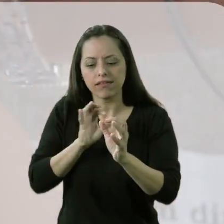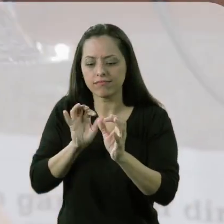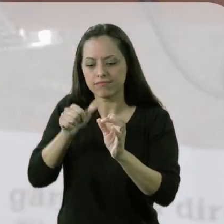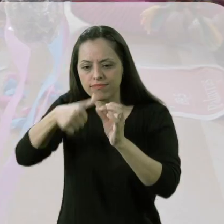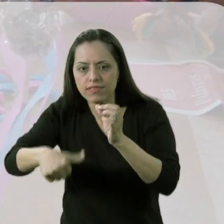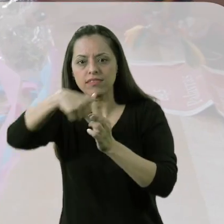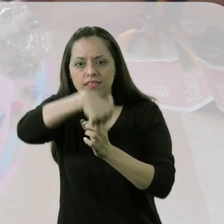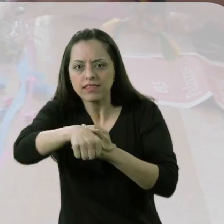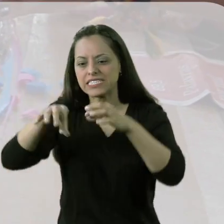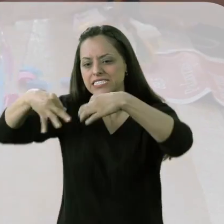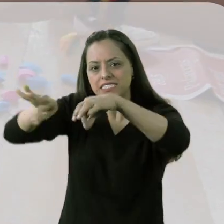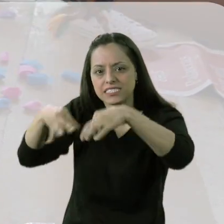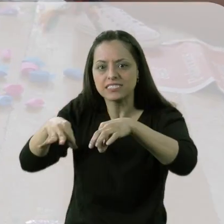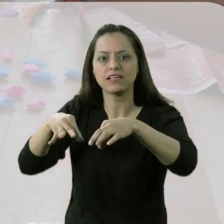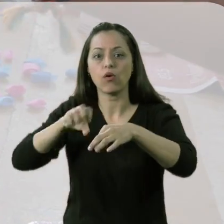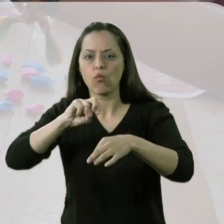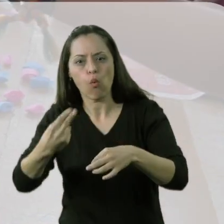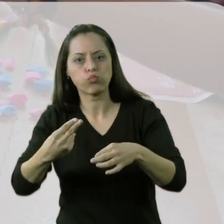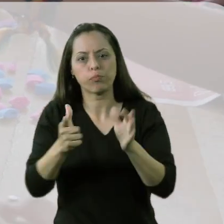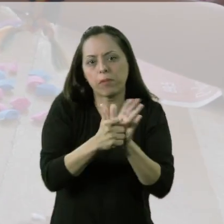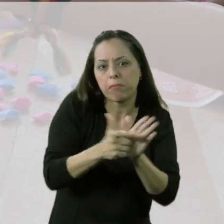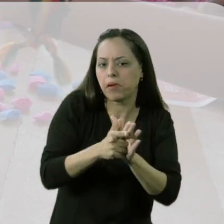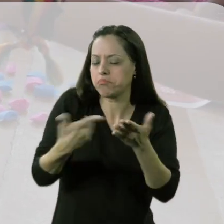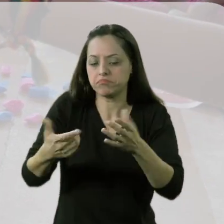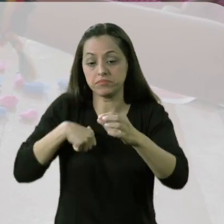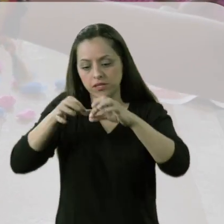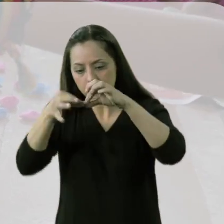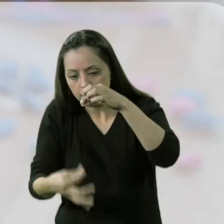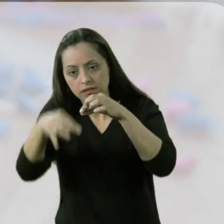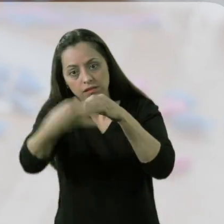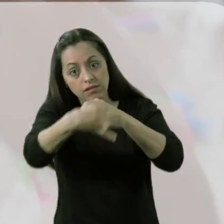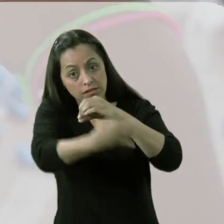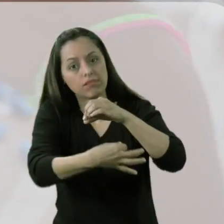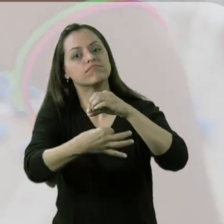ou TNT, ou papel crepom para fazer as tiras. Eles fazem movimentos circulares,